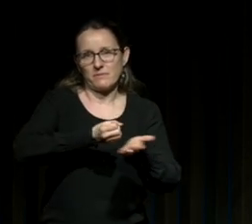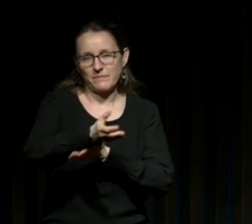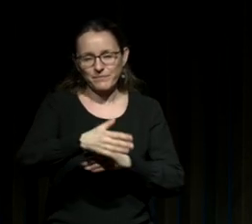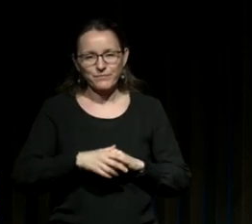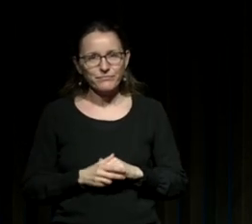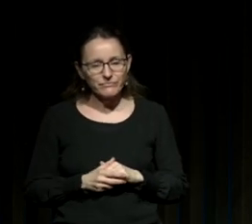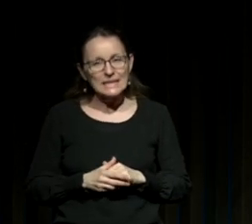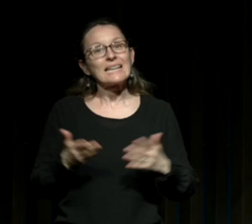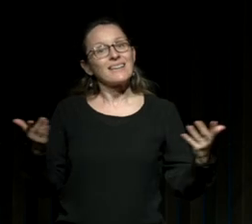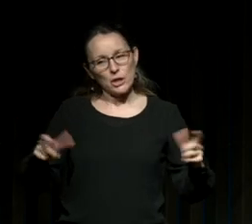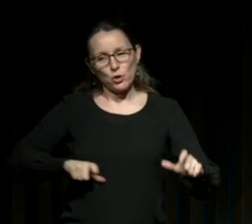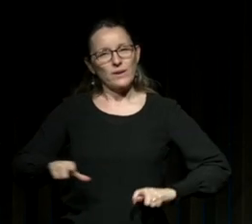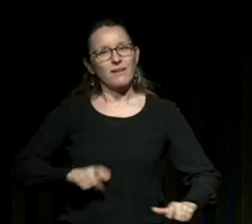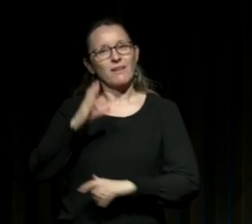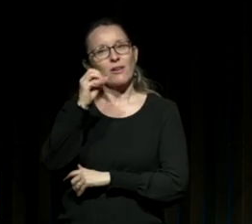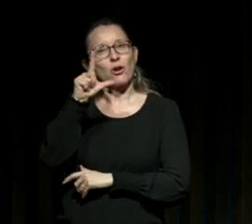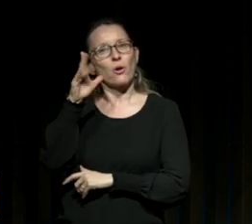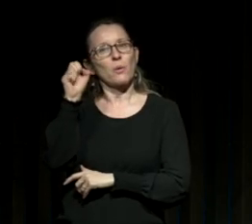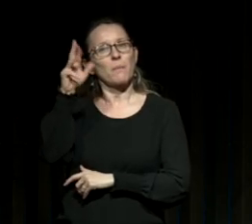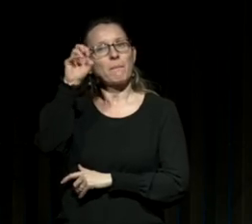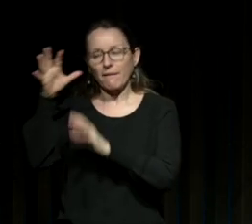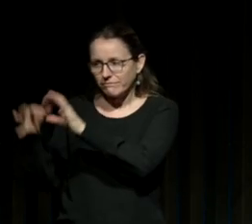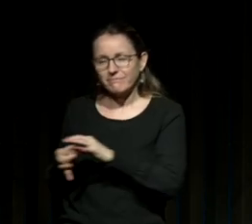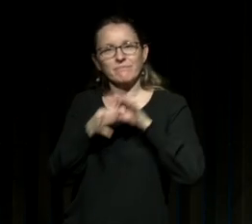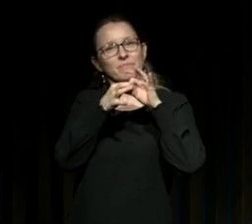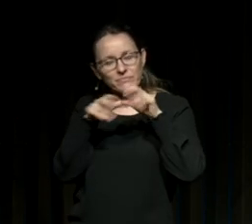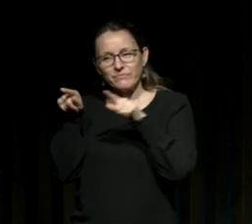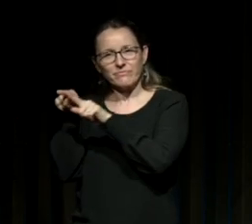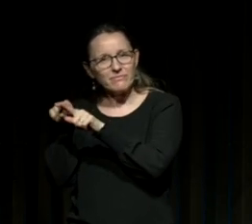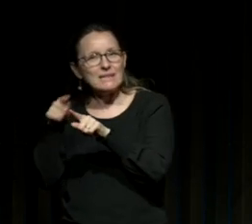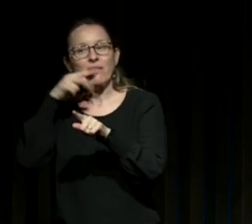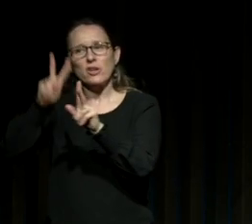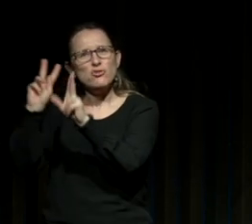colbert qui a écrit cette tribune dans le new england journal of medecine qui est une revue